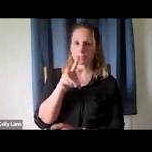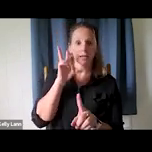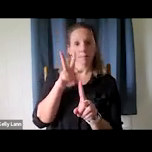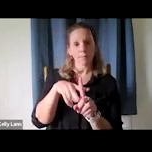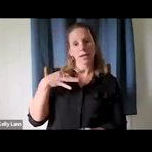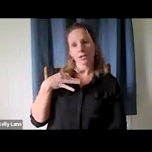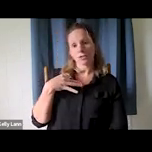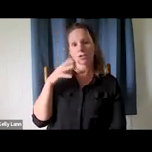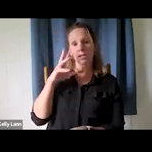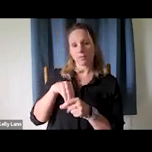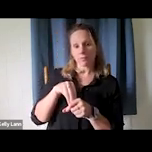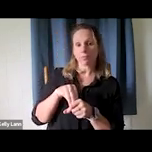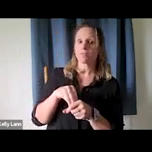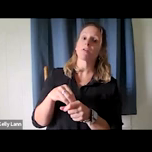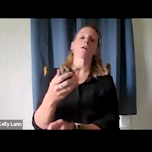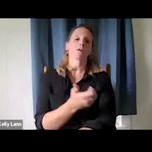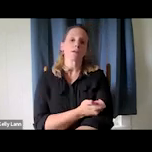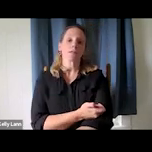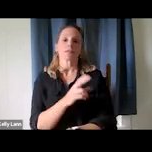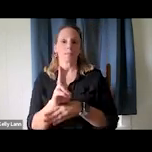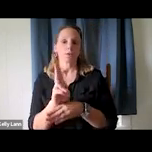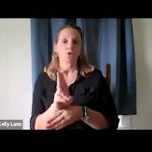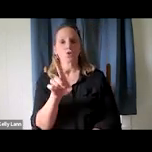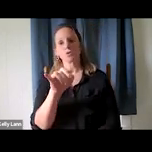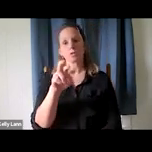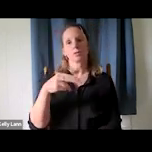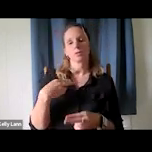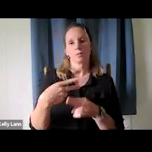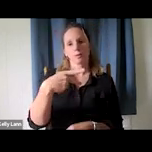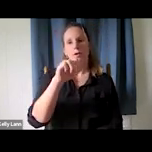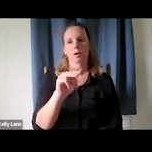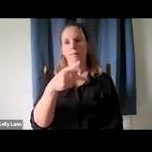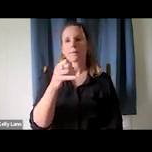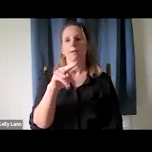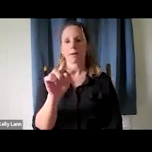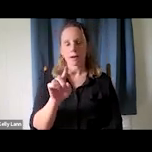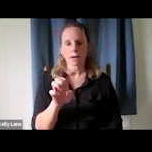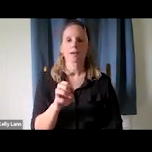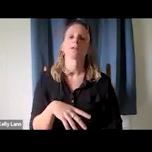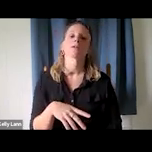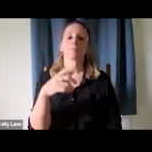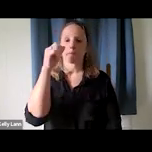que implican trastornos por consumo de sustancias". Mi nombre es Pam Heine, soy asociada principal de proyectos en el Centro de Asistencia Técnica SOAR de SAMHSA